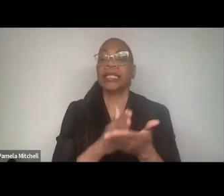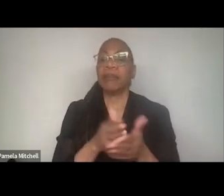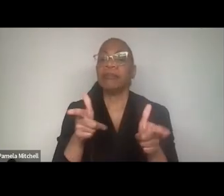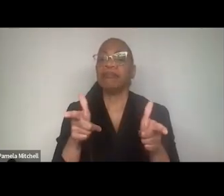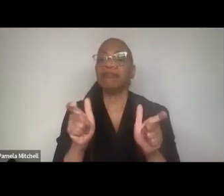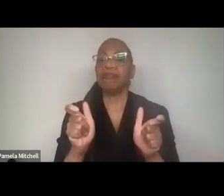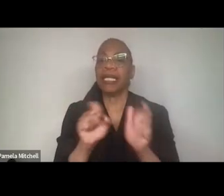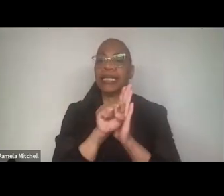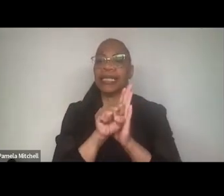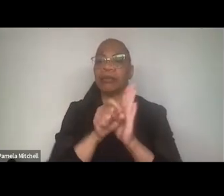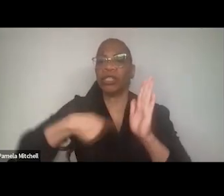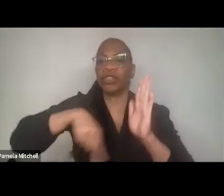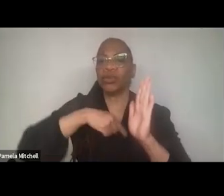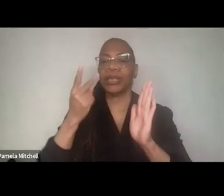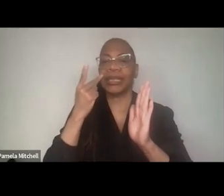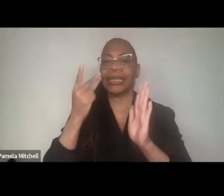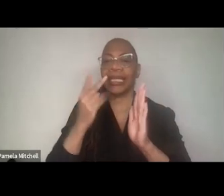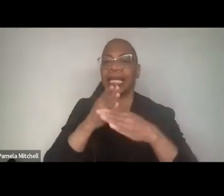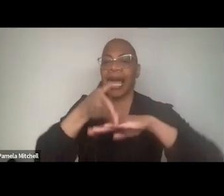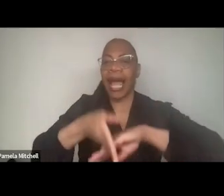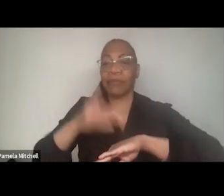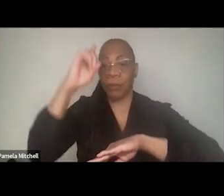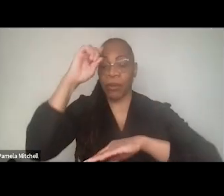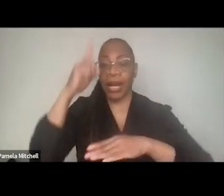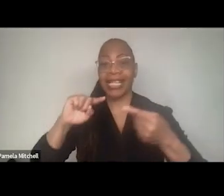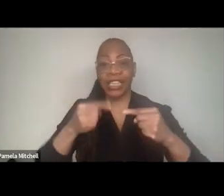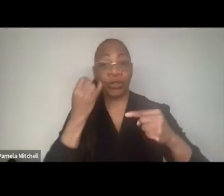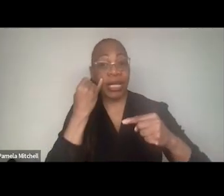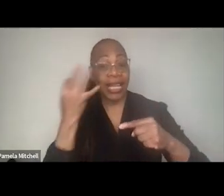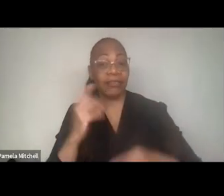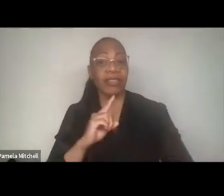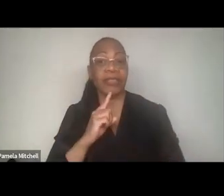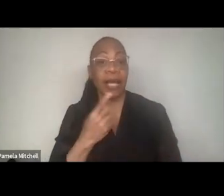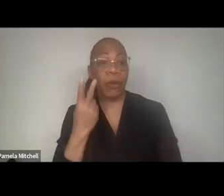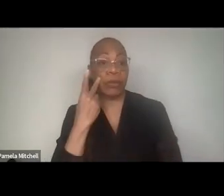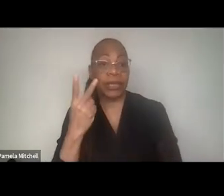que vemos después de una lesión cerebral son: si es lo suficientemente grave, veremos coma.